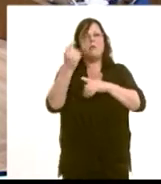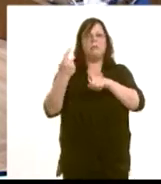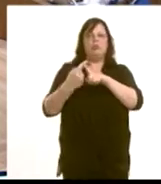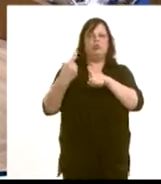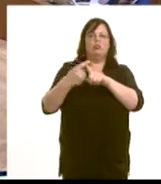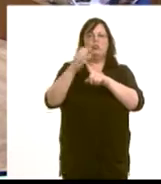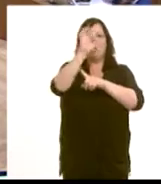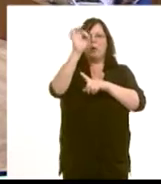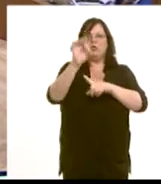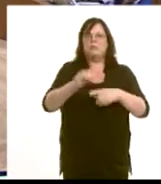arian yn dodó.